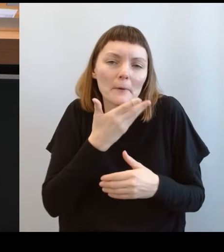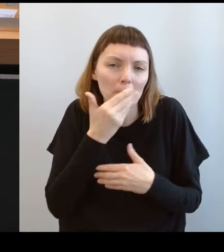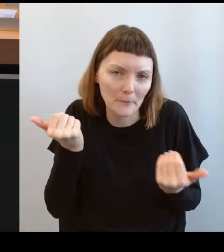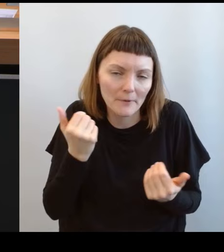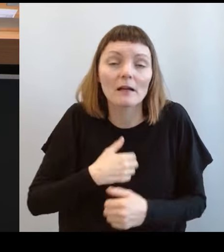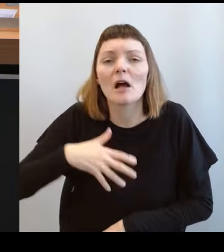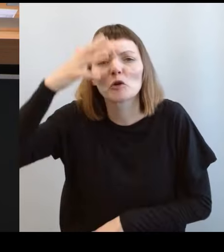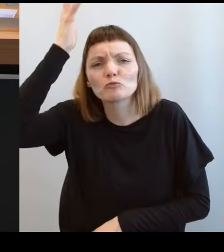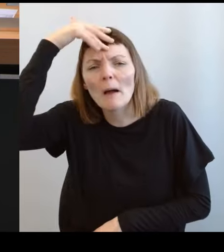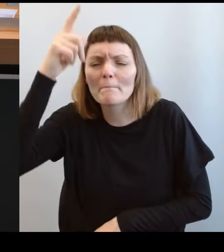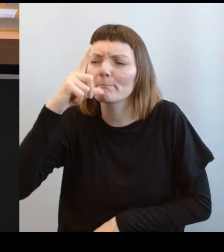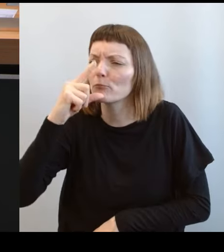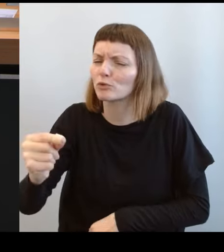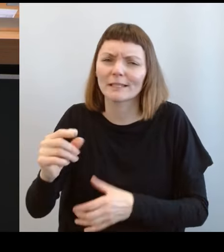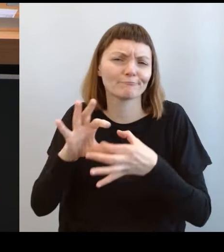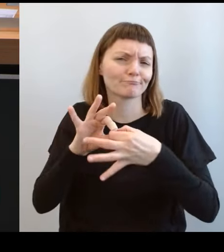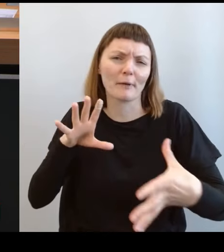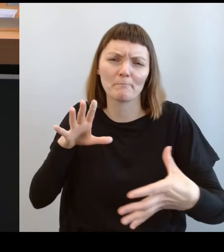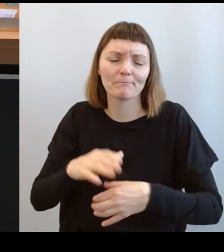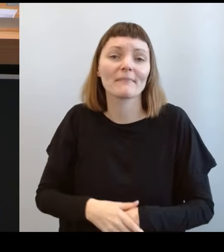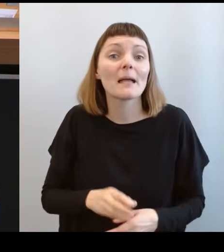Schuldenpolitik der Regierung und der EZB. (Beifall)